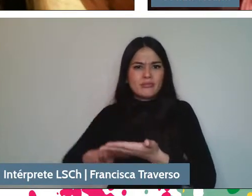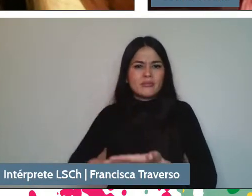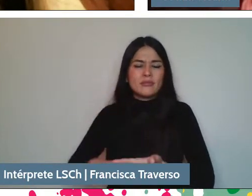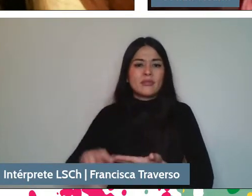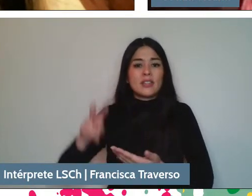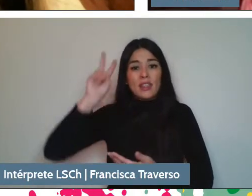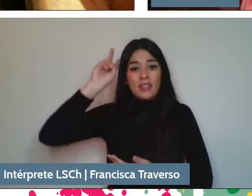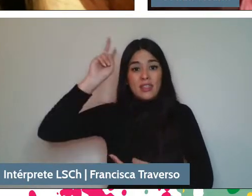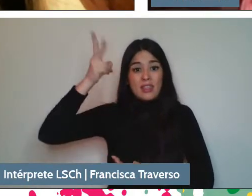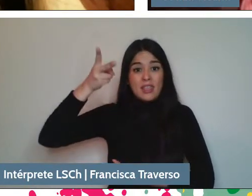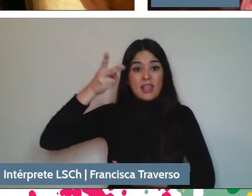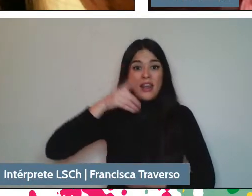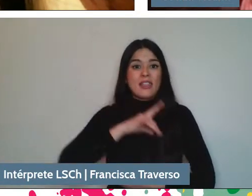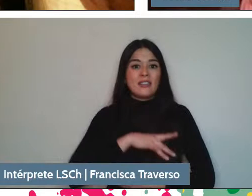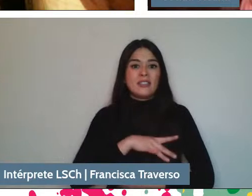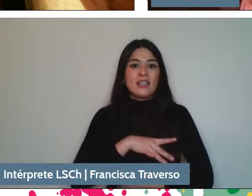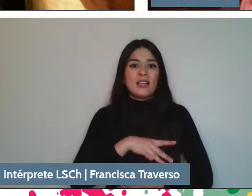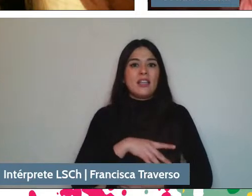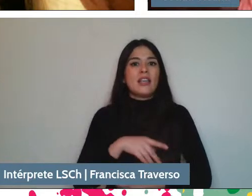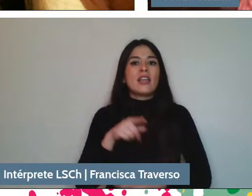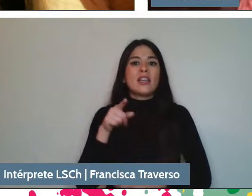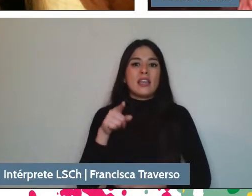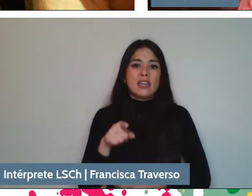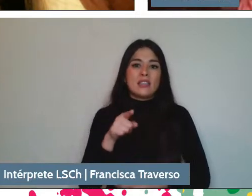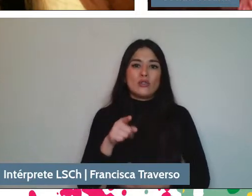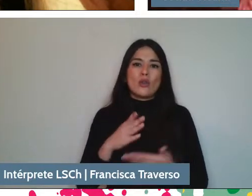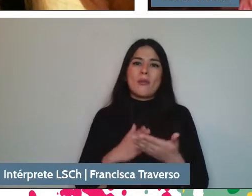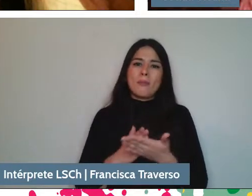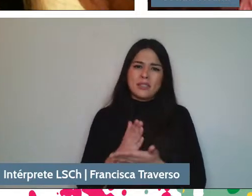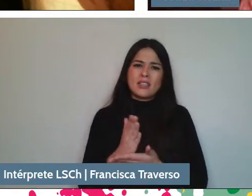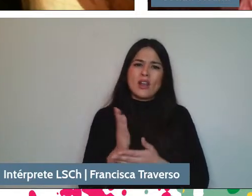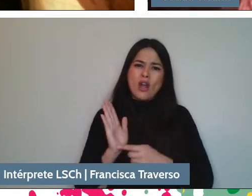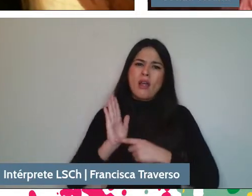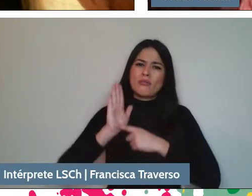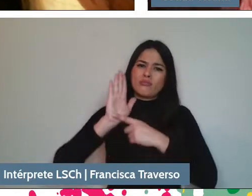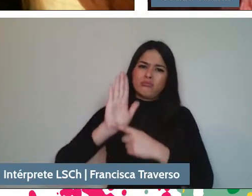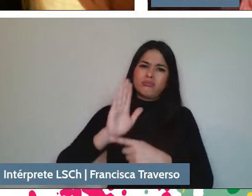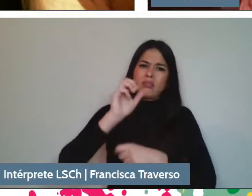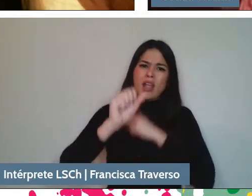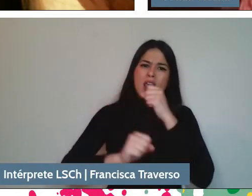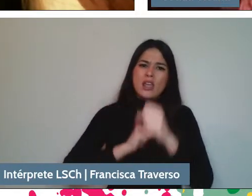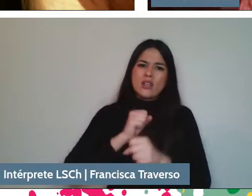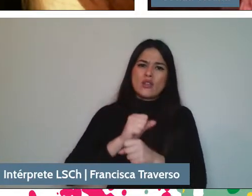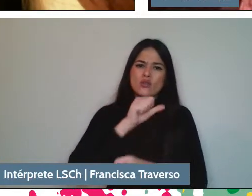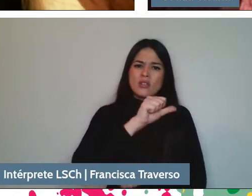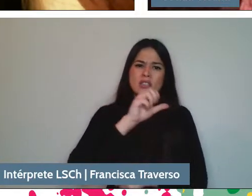Entonces, esos poetas se empezaron a dar a conocer en los 60, pero era muy poquito lo que se conocía